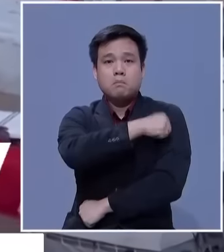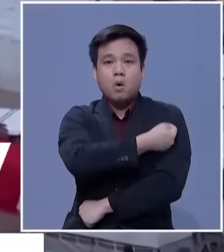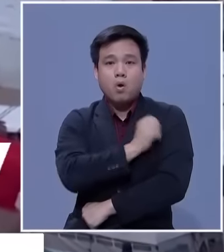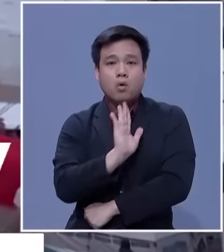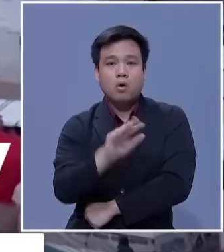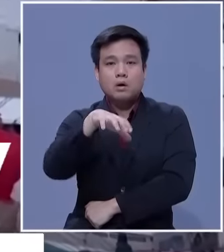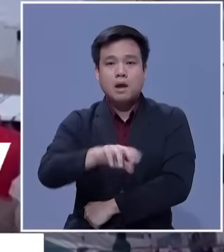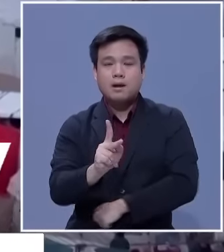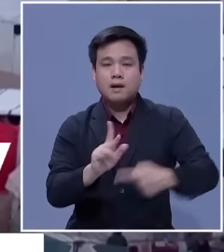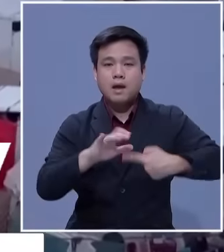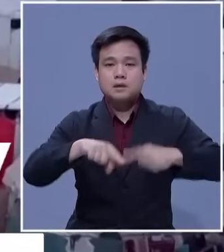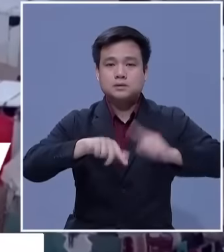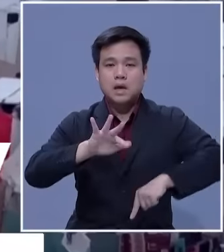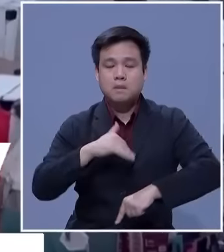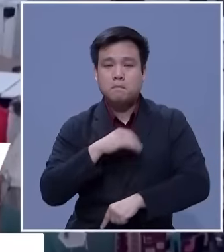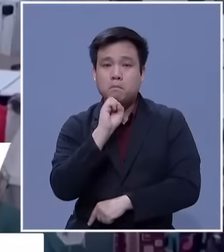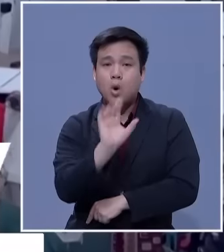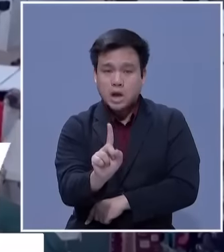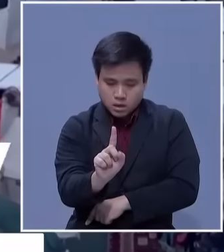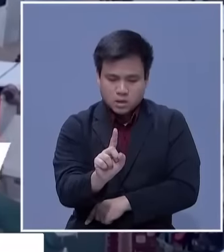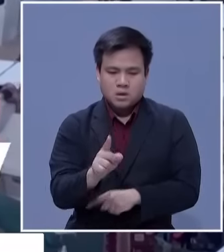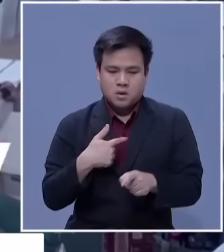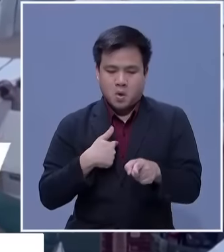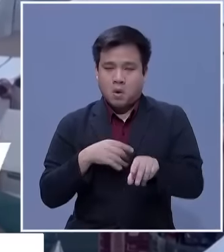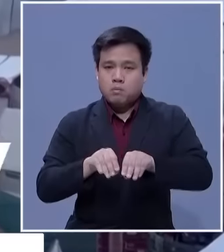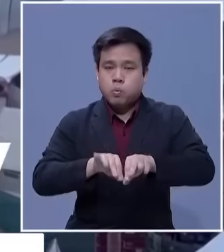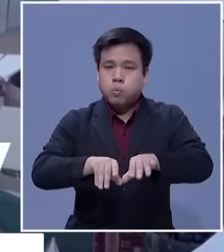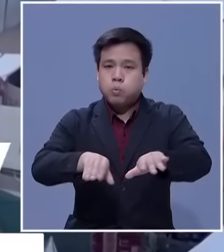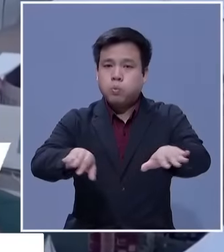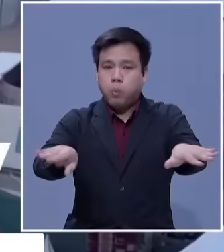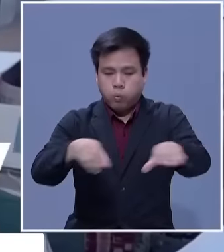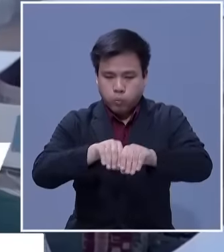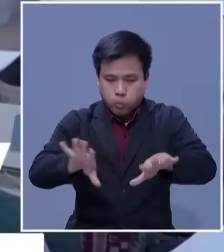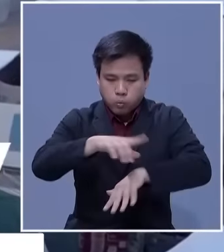ถึงความเสี่ยงค่ะที่จะเกิดการแพร่กระจาย ของเชื้อโปลิโอในพื้นที่เนื่องจากผู้ลี้